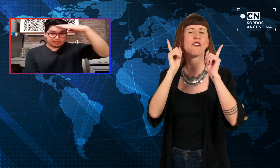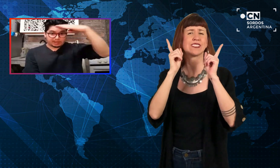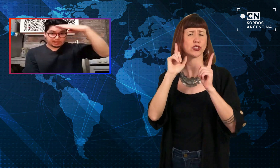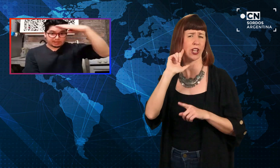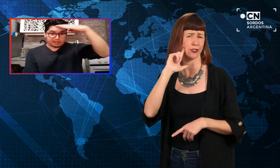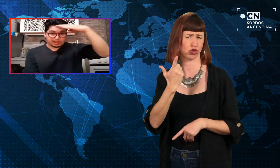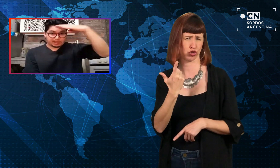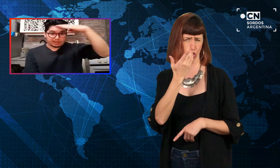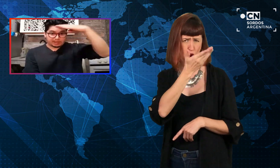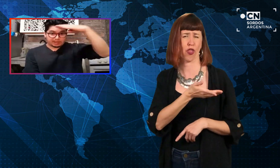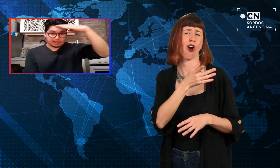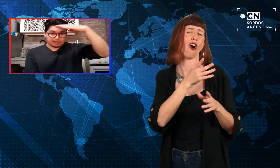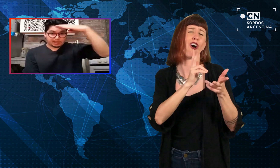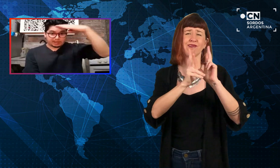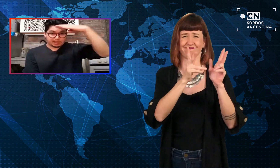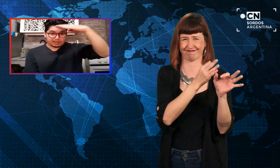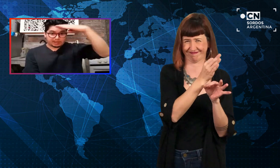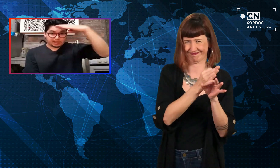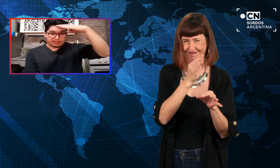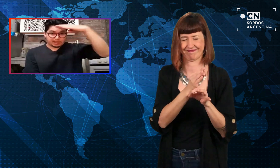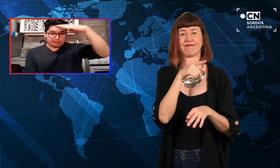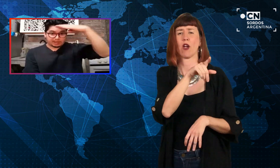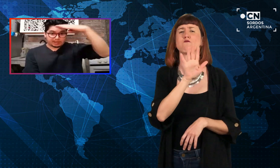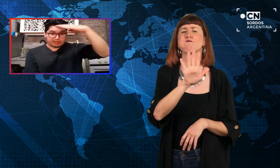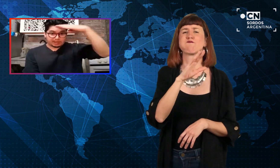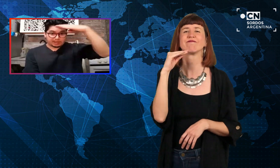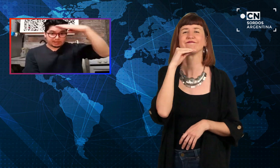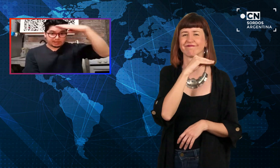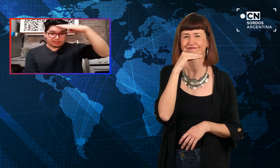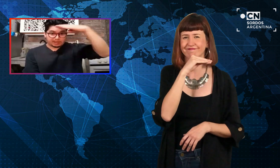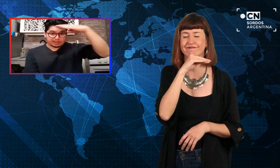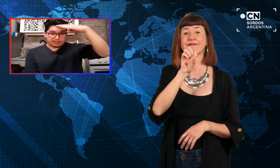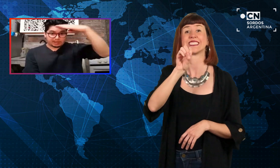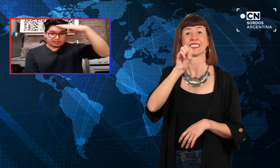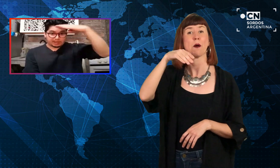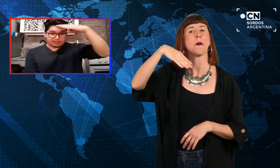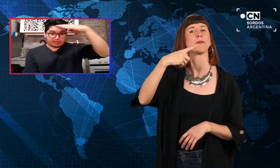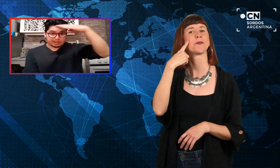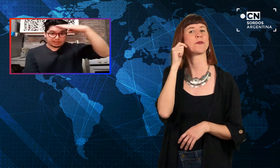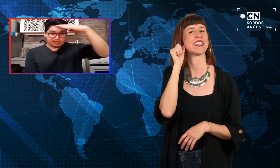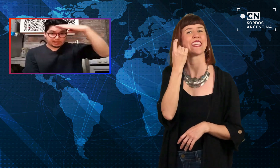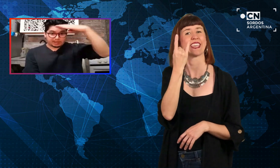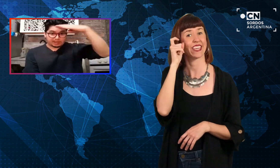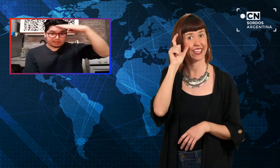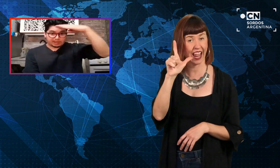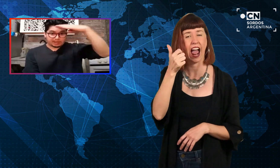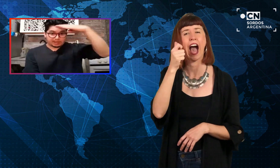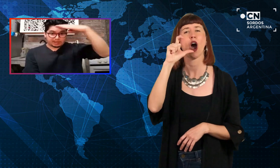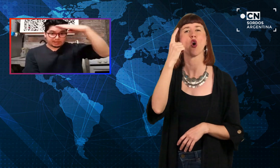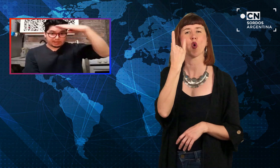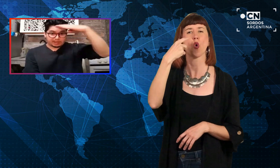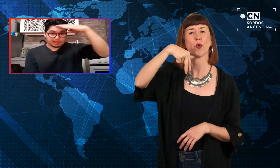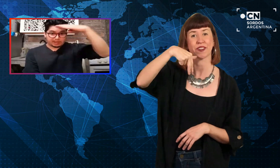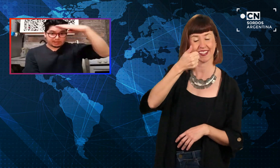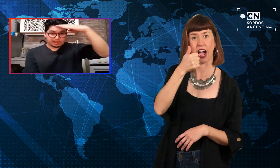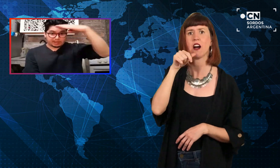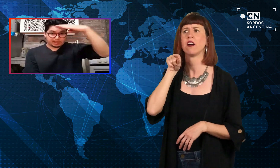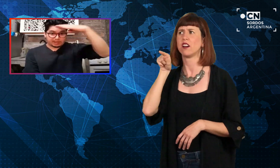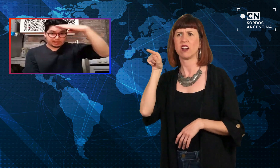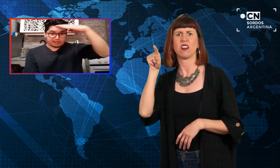en Lengua de Señas Argentina, Miguel Acuña.